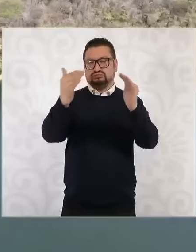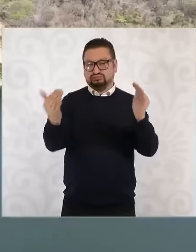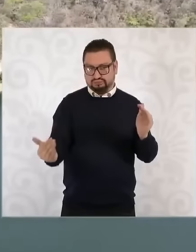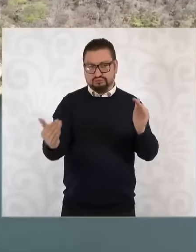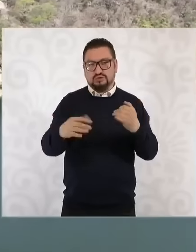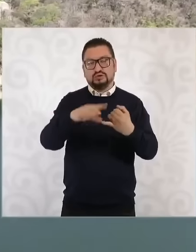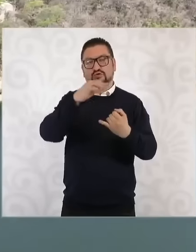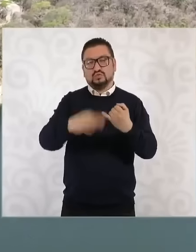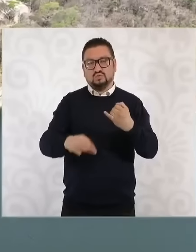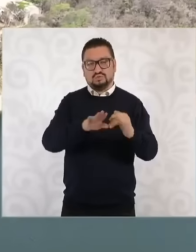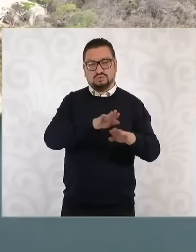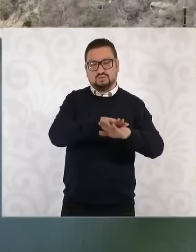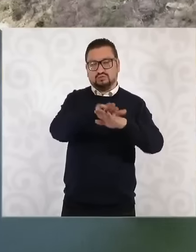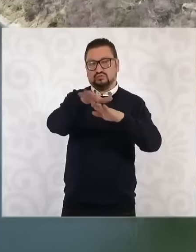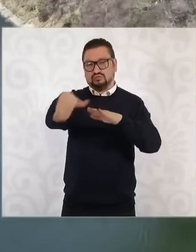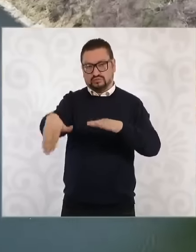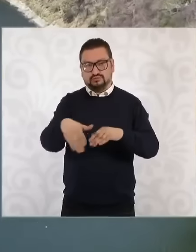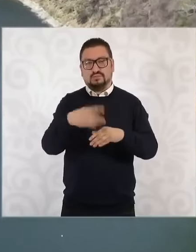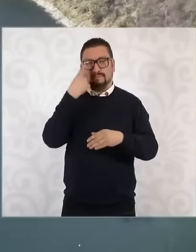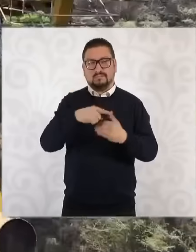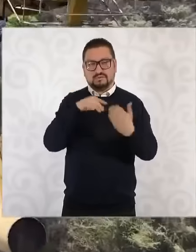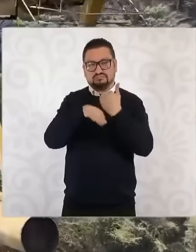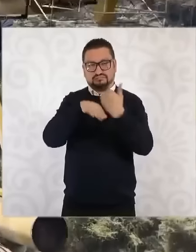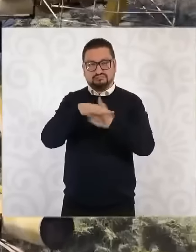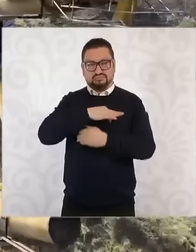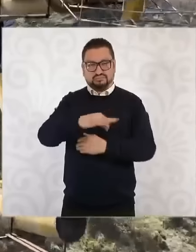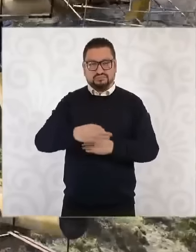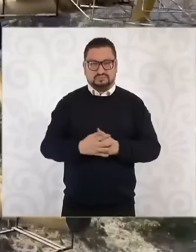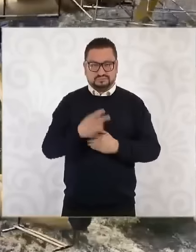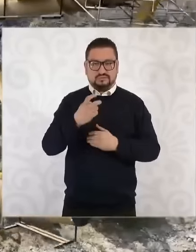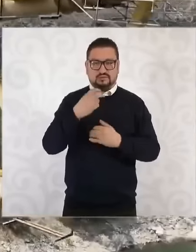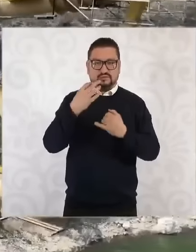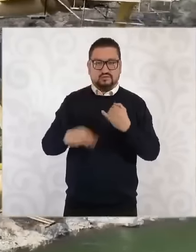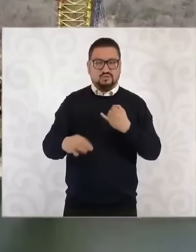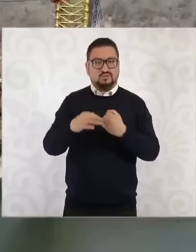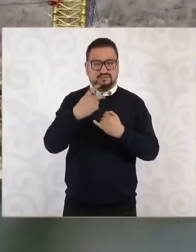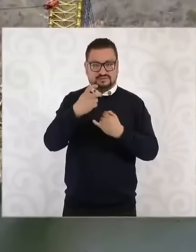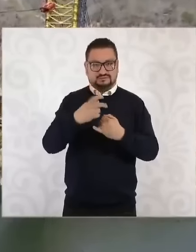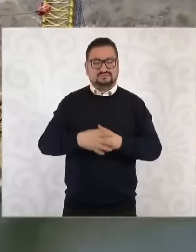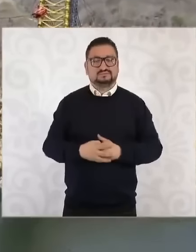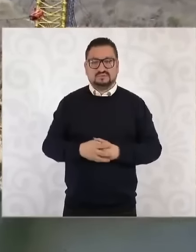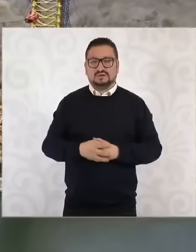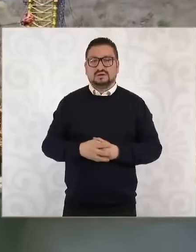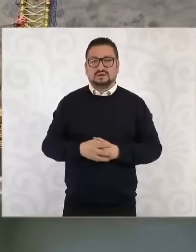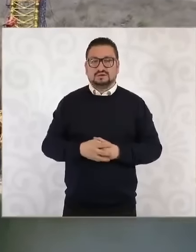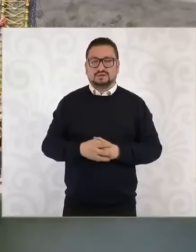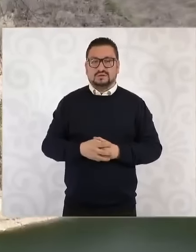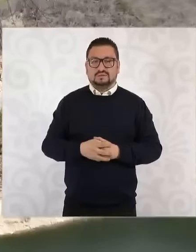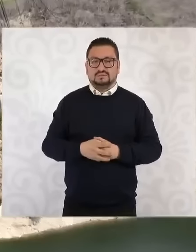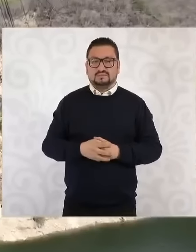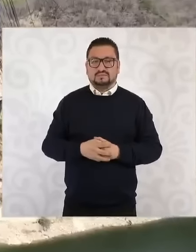de la superficie de de rodamiento eh de la última eh de la parte horizontal. Esto eh calculamos